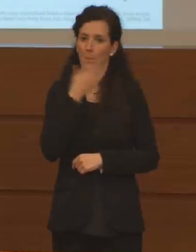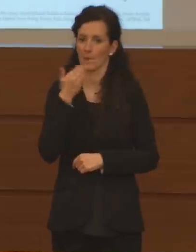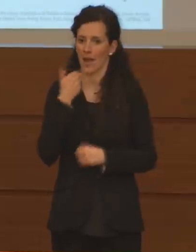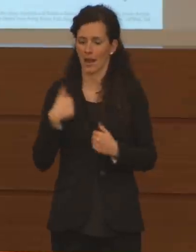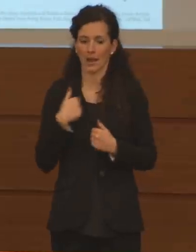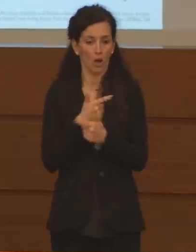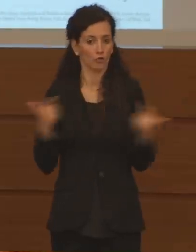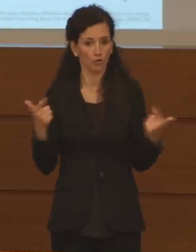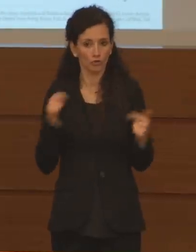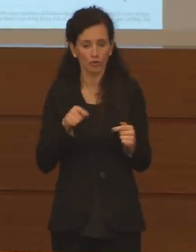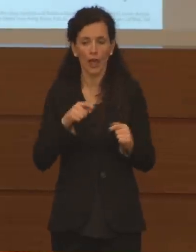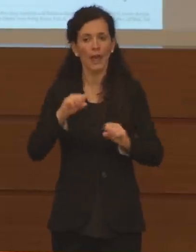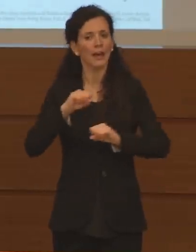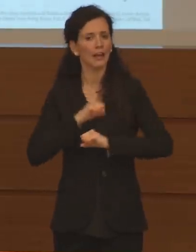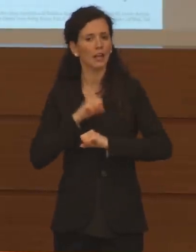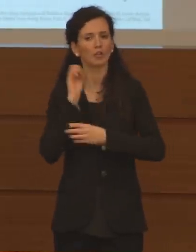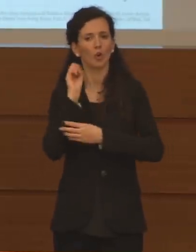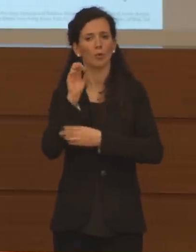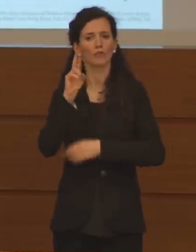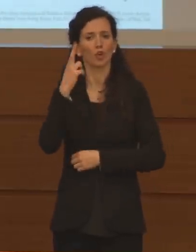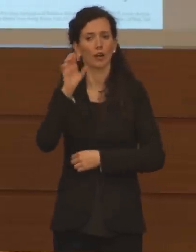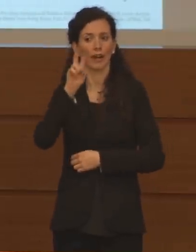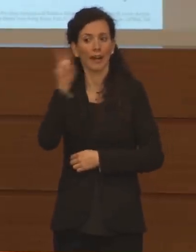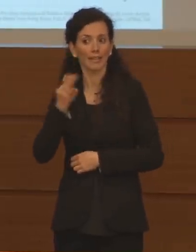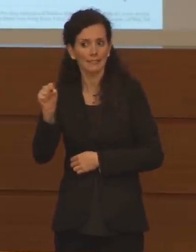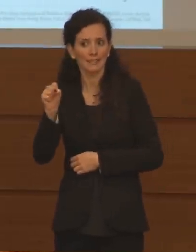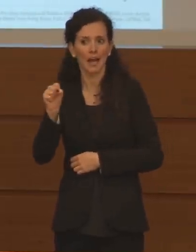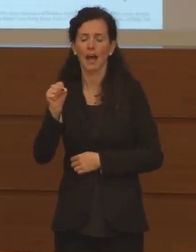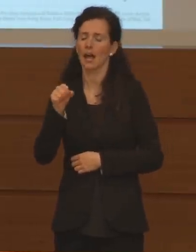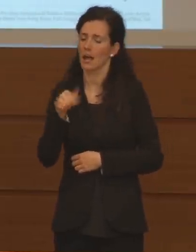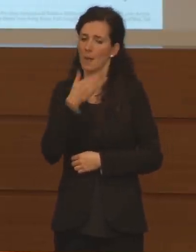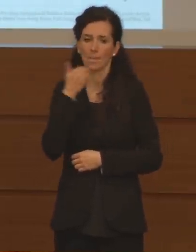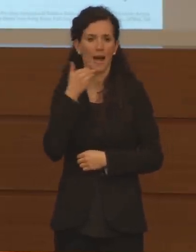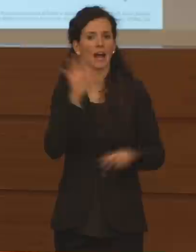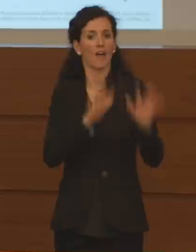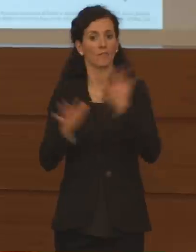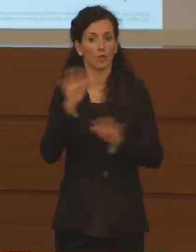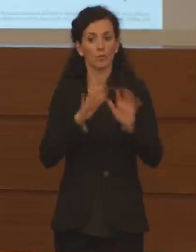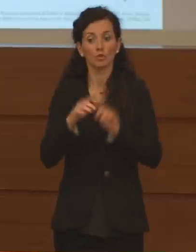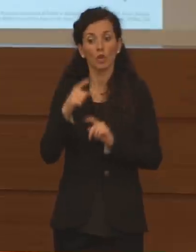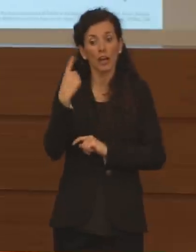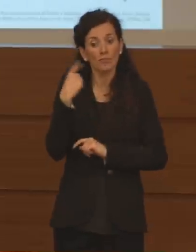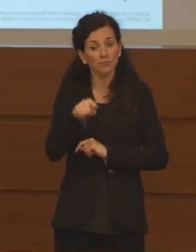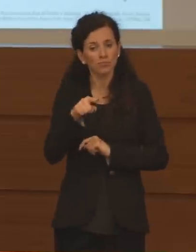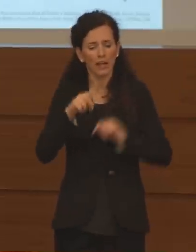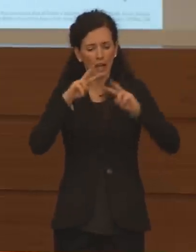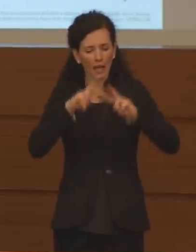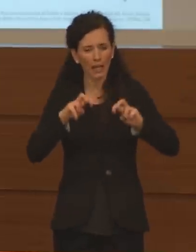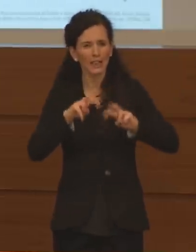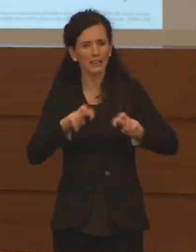neanche il professor Rezza. Questa è proprio un'indagine epidemiologica